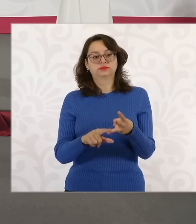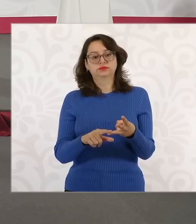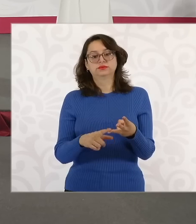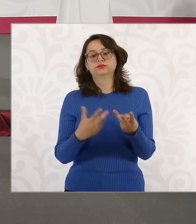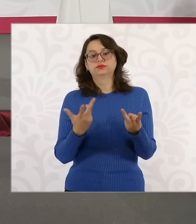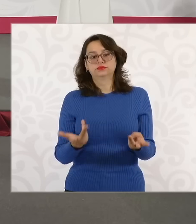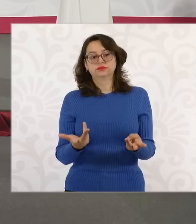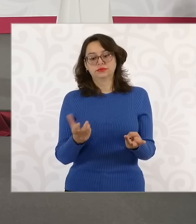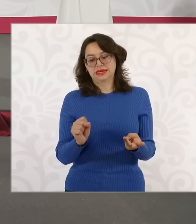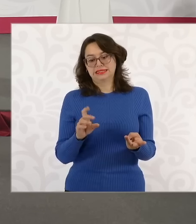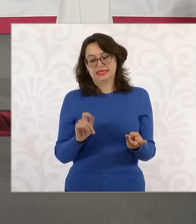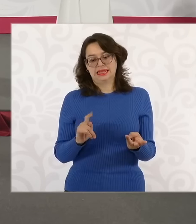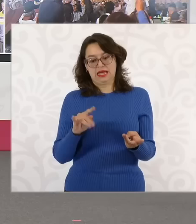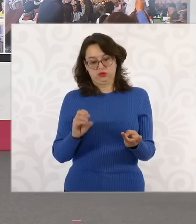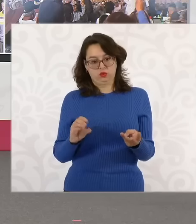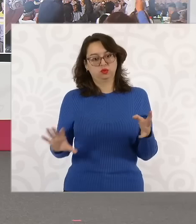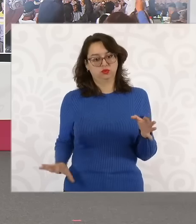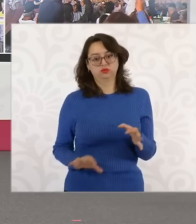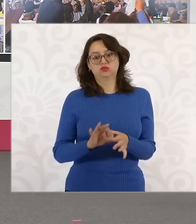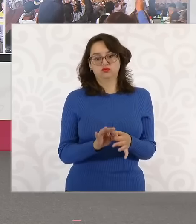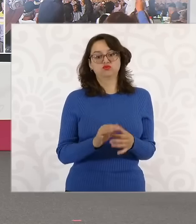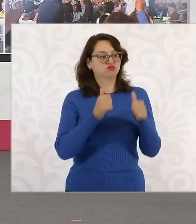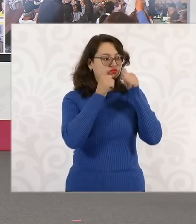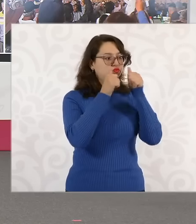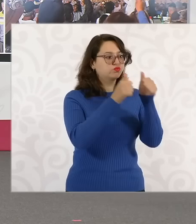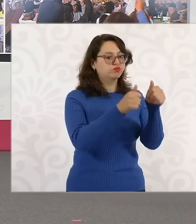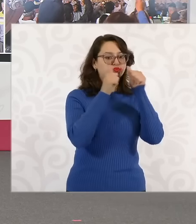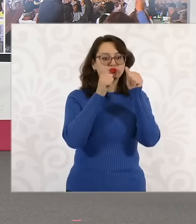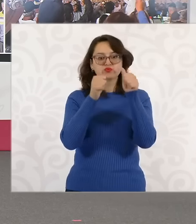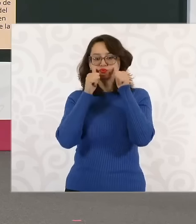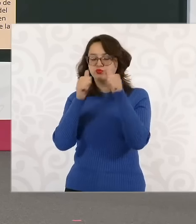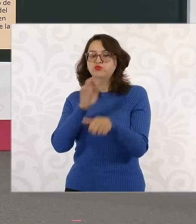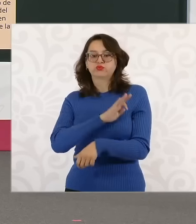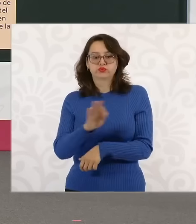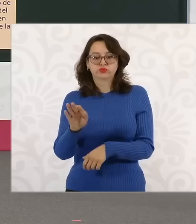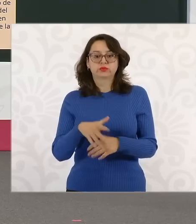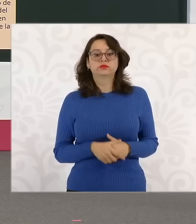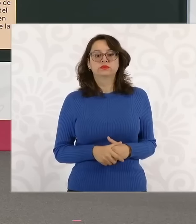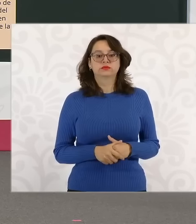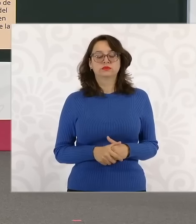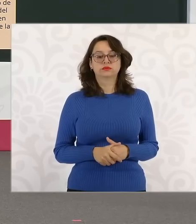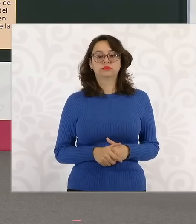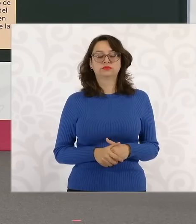en CEDAT y que nos permiten ir atendiendo todo esto que comenta. Adelante. Entonces, a partir